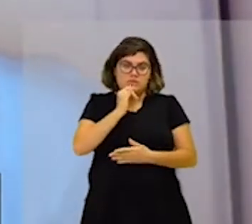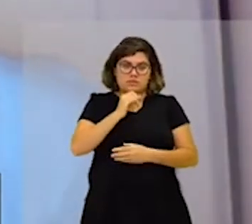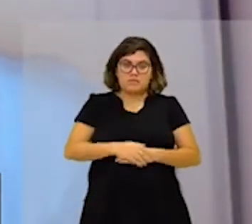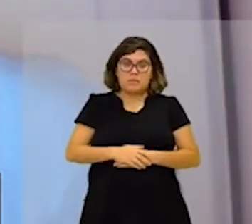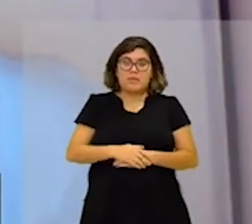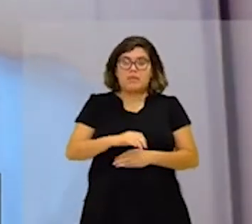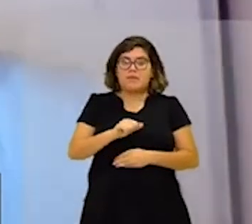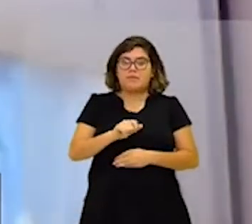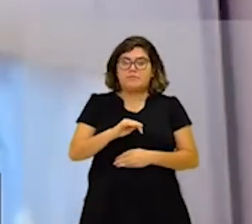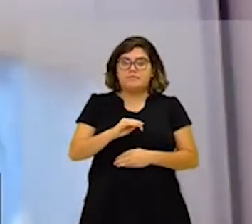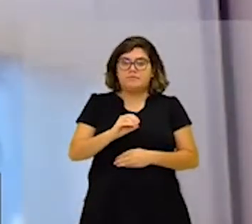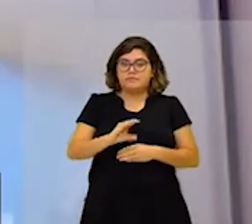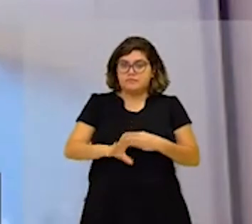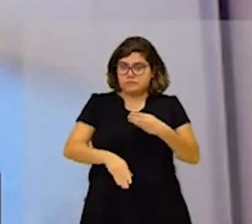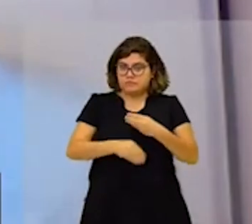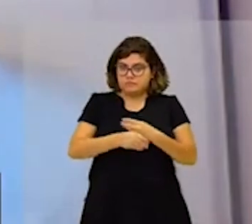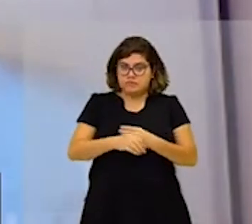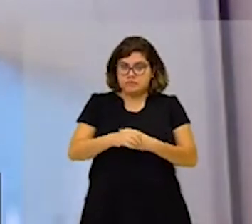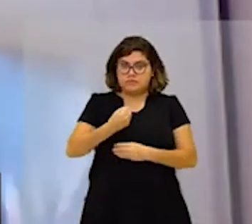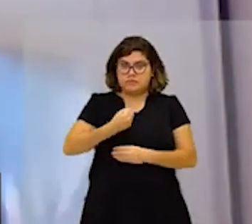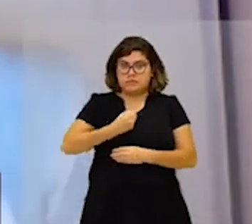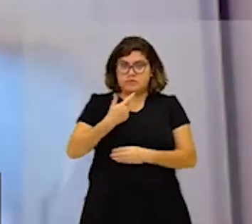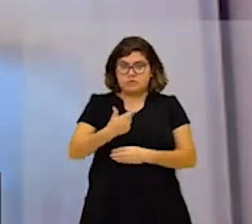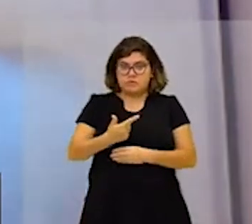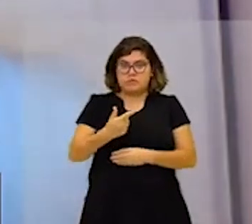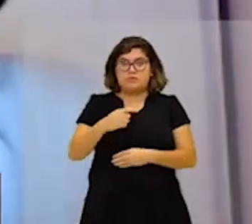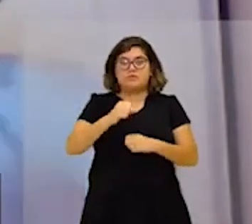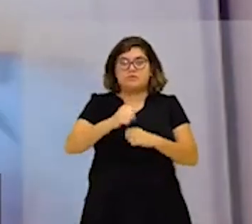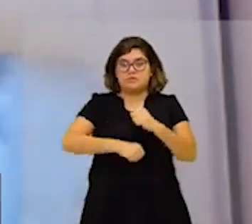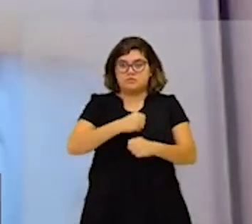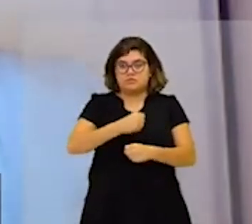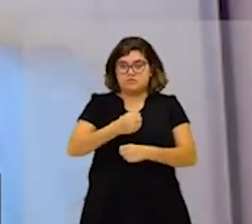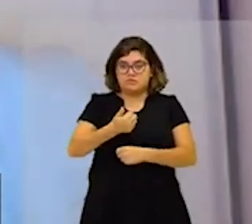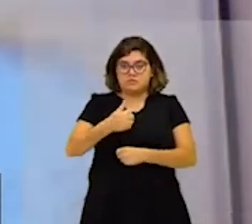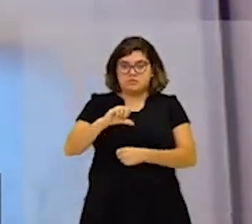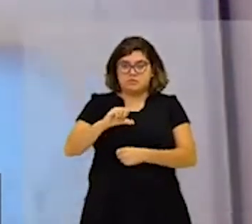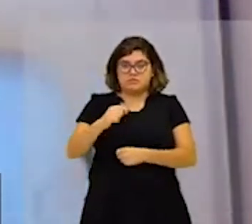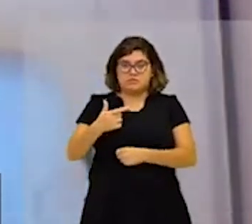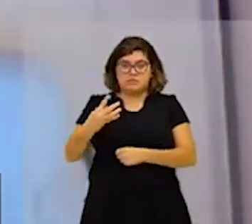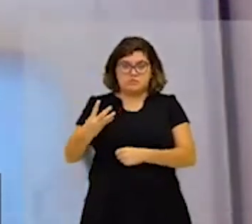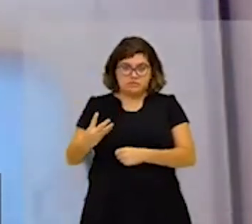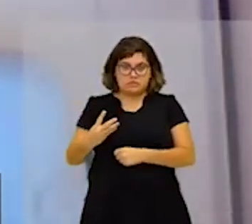2 dessa conseguir recuperar mas a gente quatro proíbe negros leprosos de frequentar as escolas